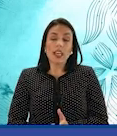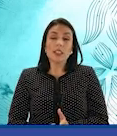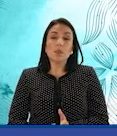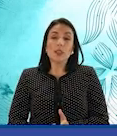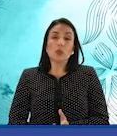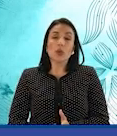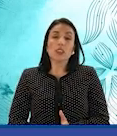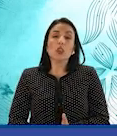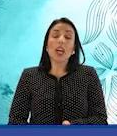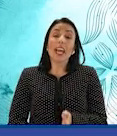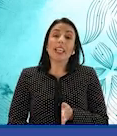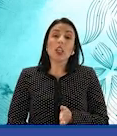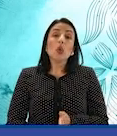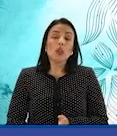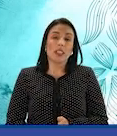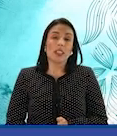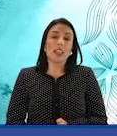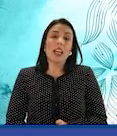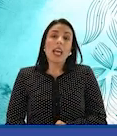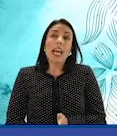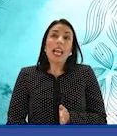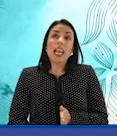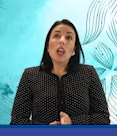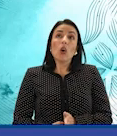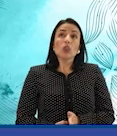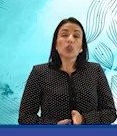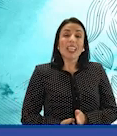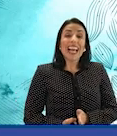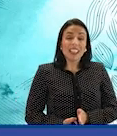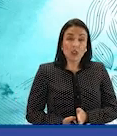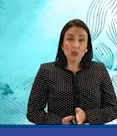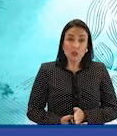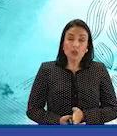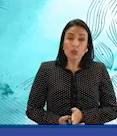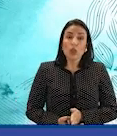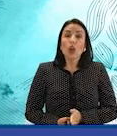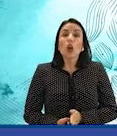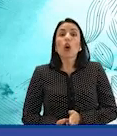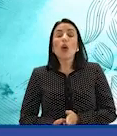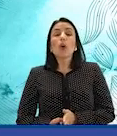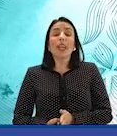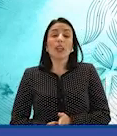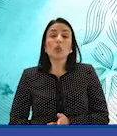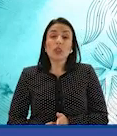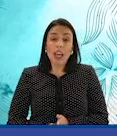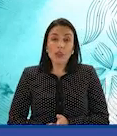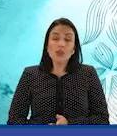ese presupuesto e incluyen los gastos cómo ejecutados